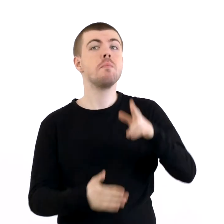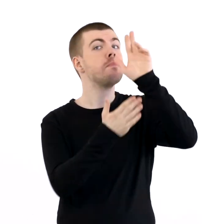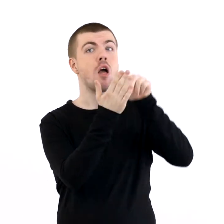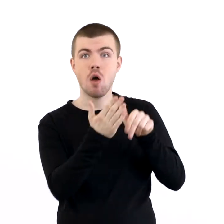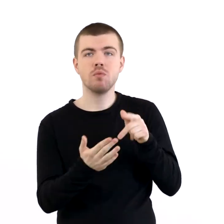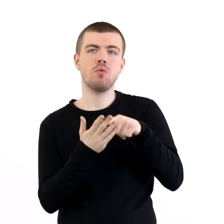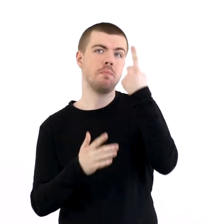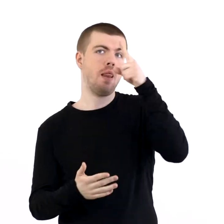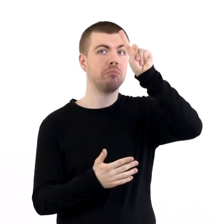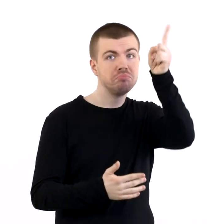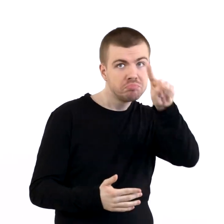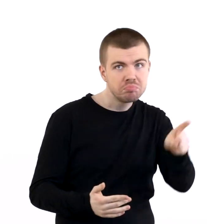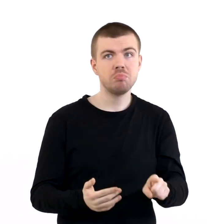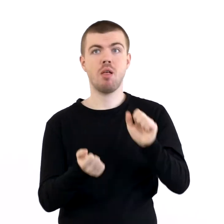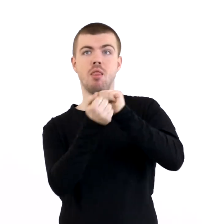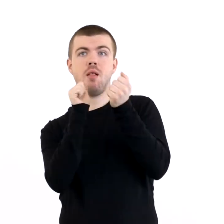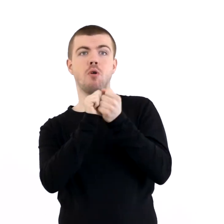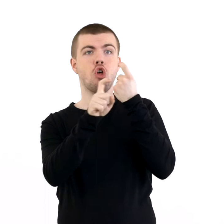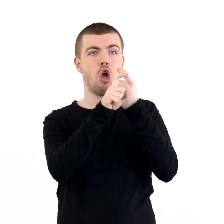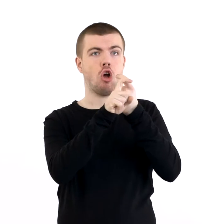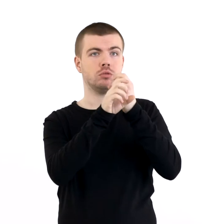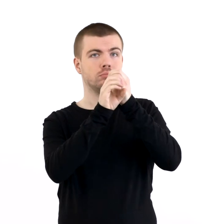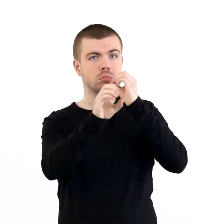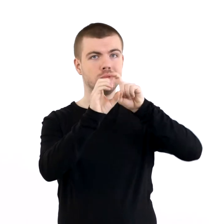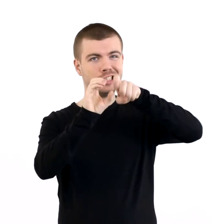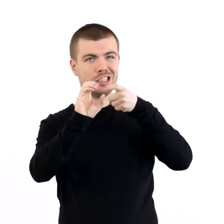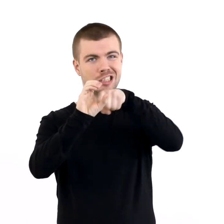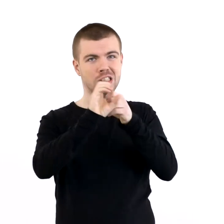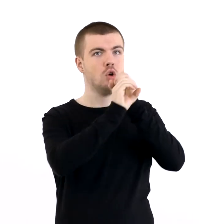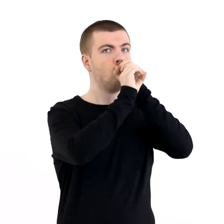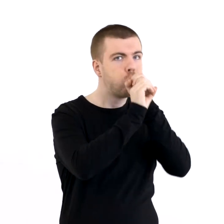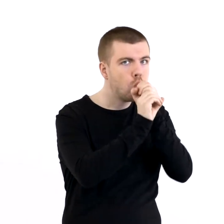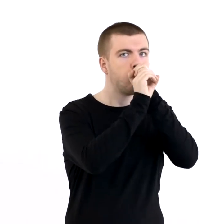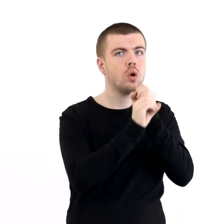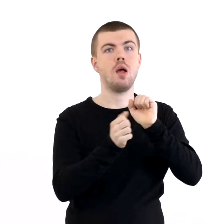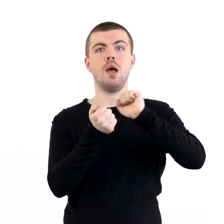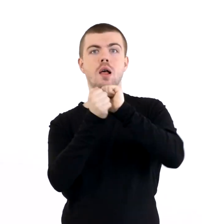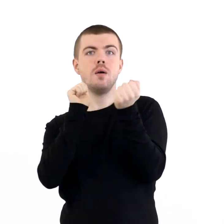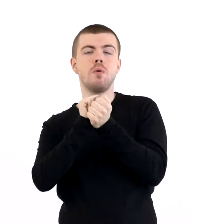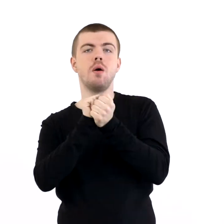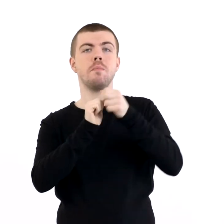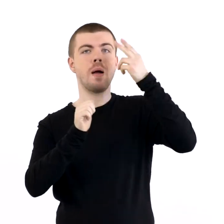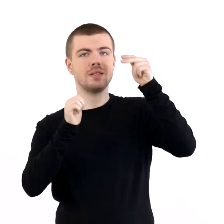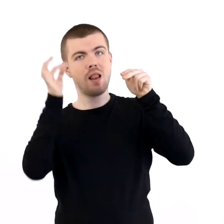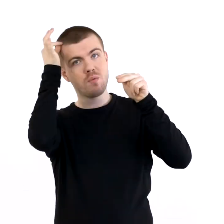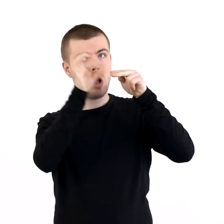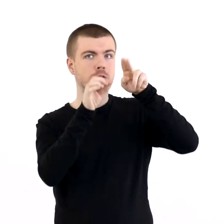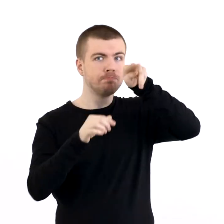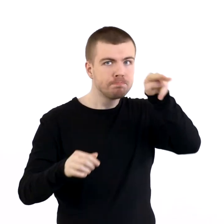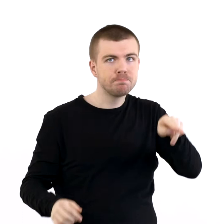Malowano za pomocą palców, dmuchawek z wydrążonych kości lub pędzli z włosia.